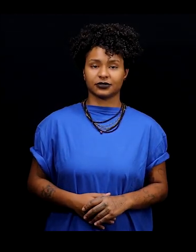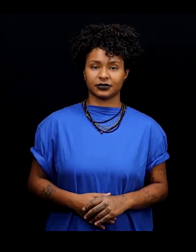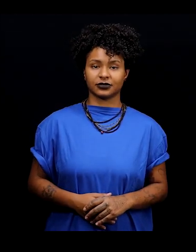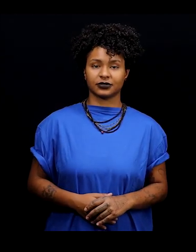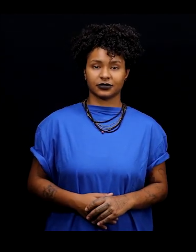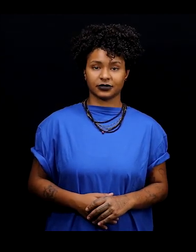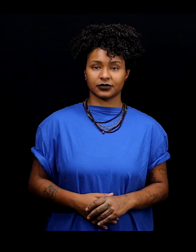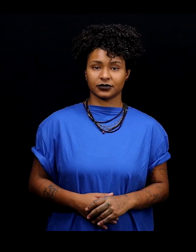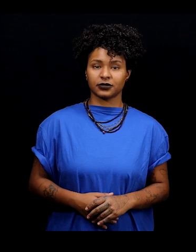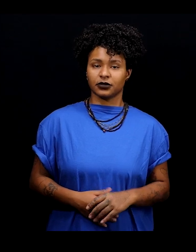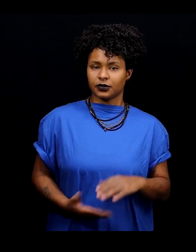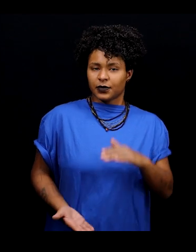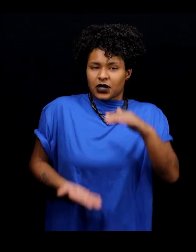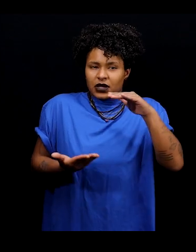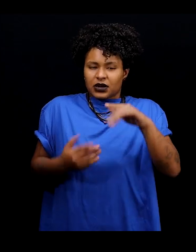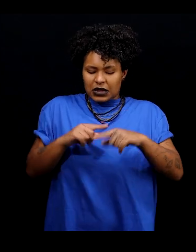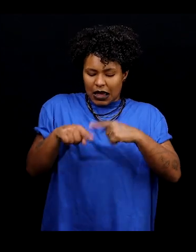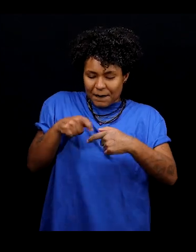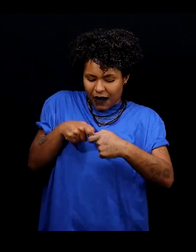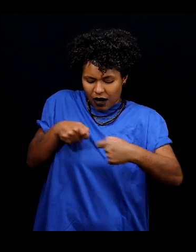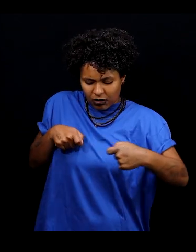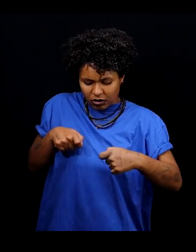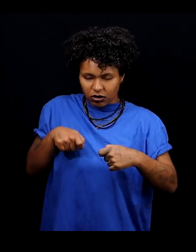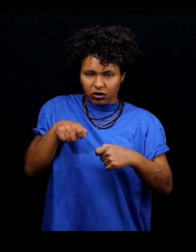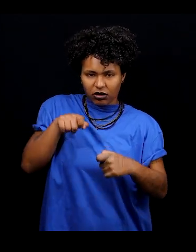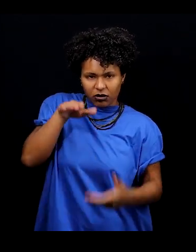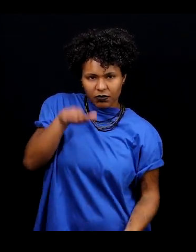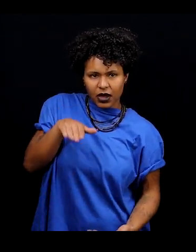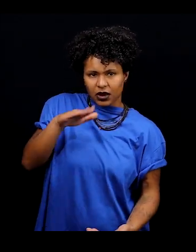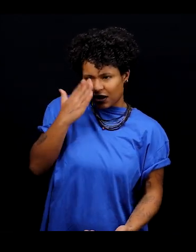Amarra aqui. Está ótimo, obrigado.